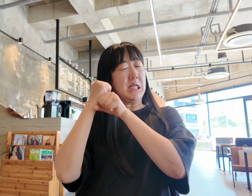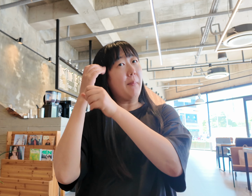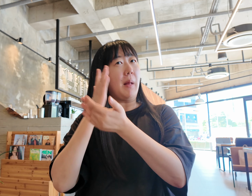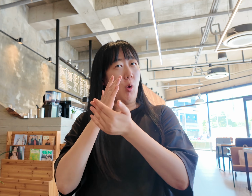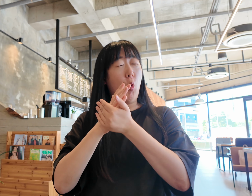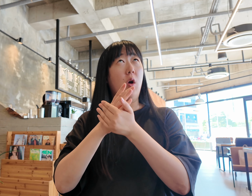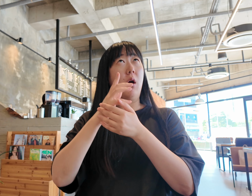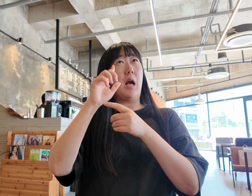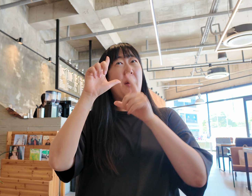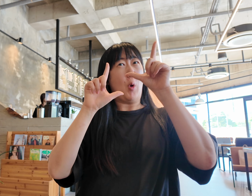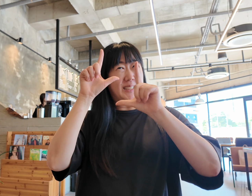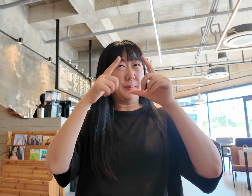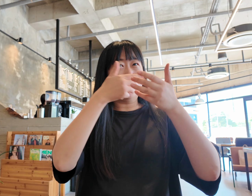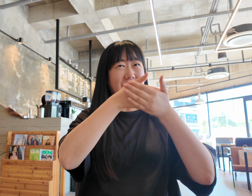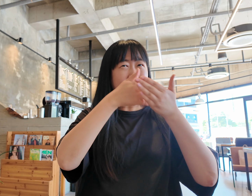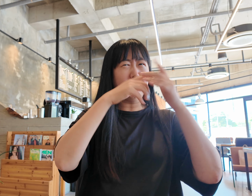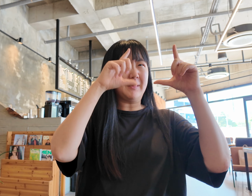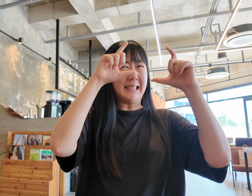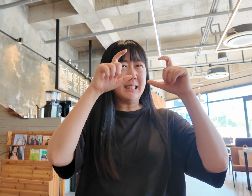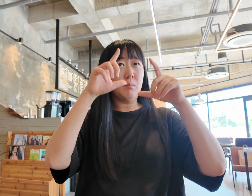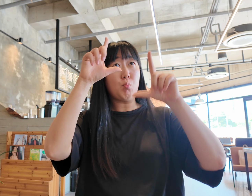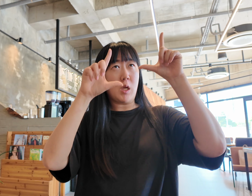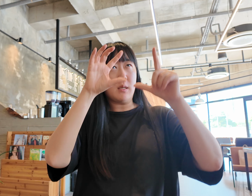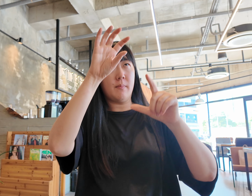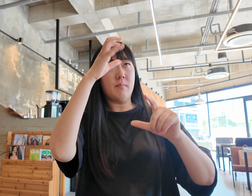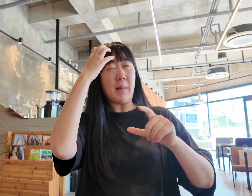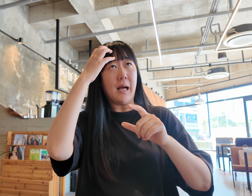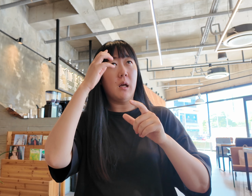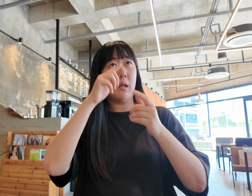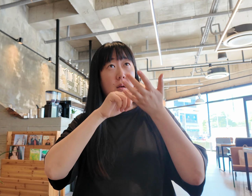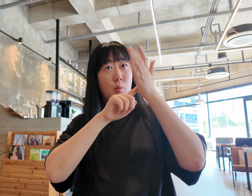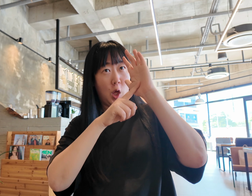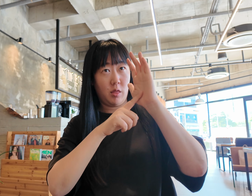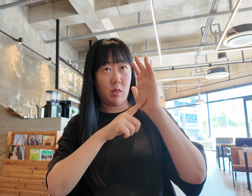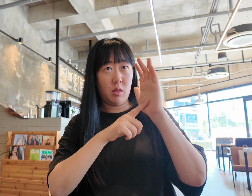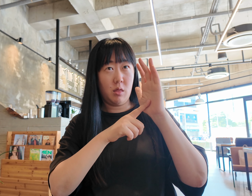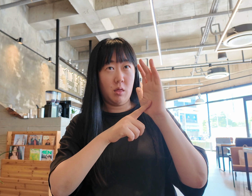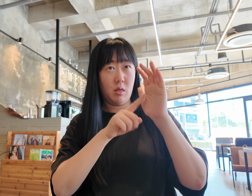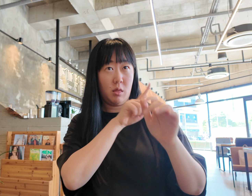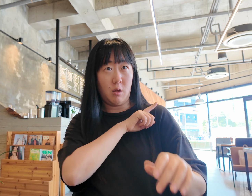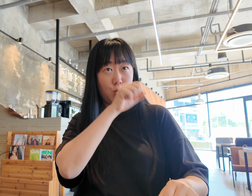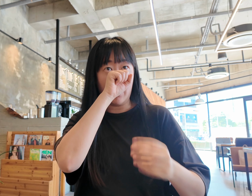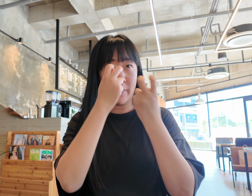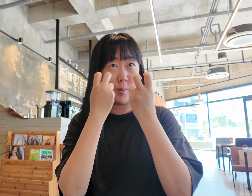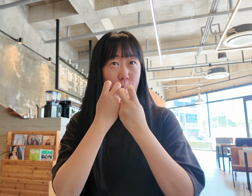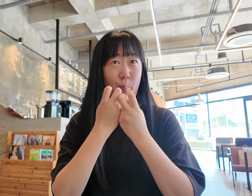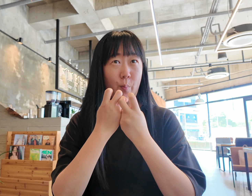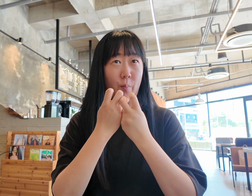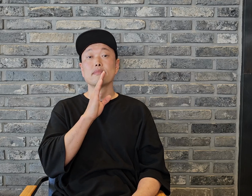ist es dann die beste Möglichkeit, sie als die tatsächliche Sonne in einem Bild oder Foto auszudrücken, anstatt sich von ihr leiten zu lassen?